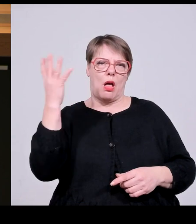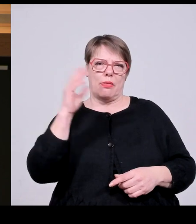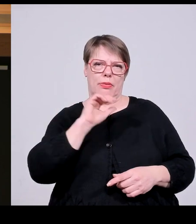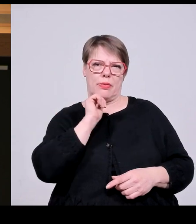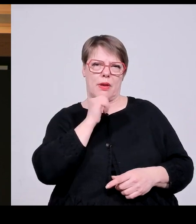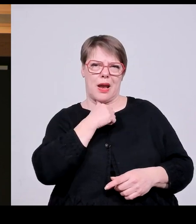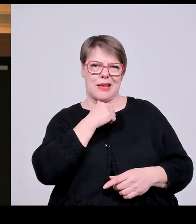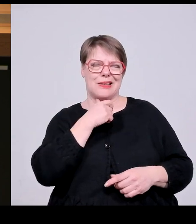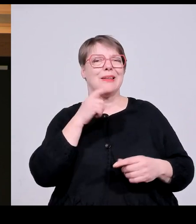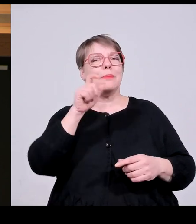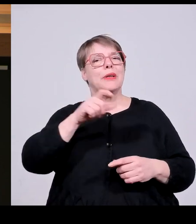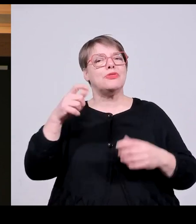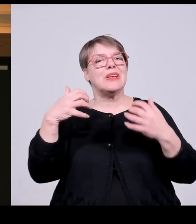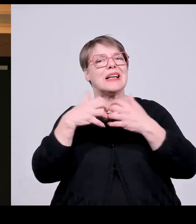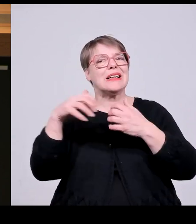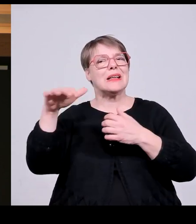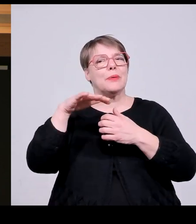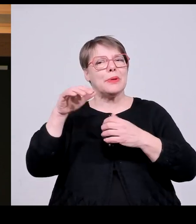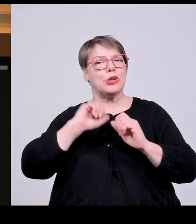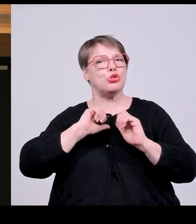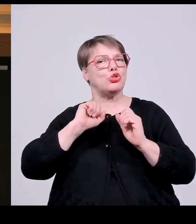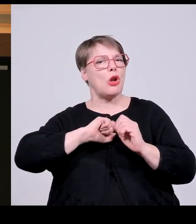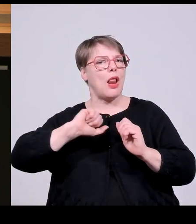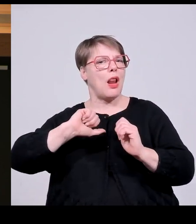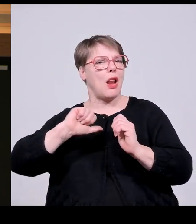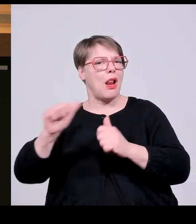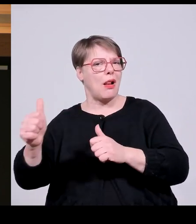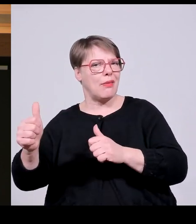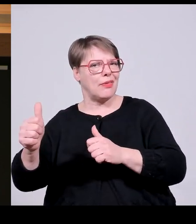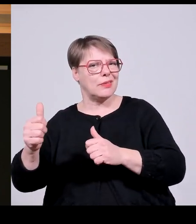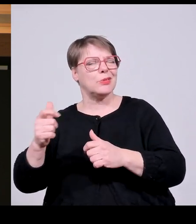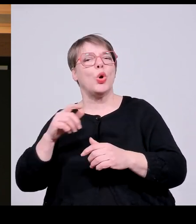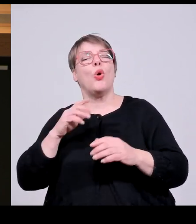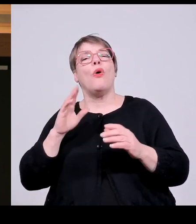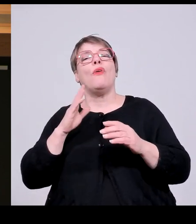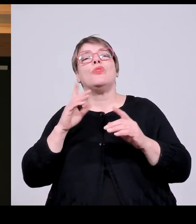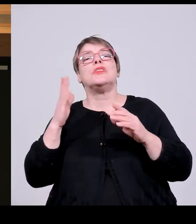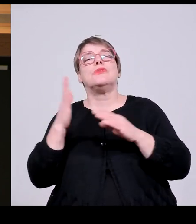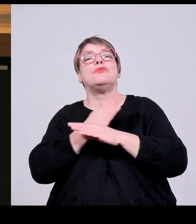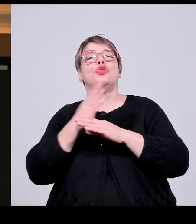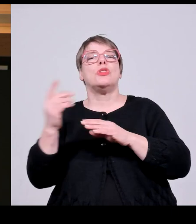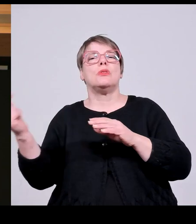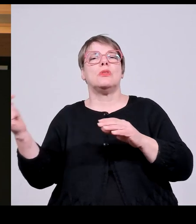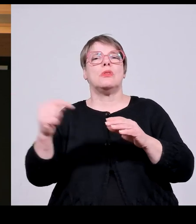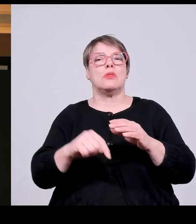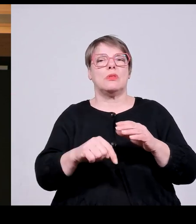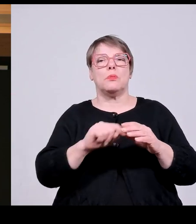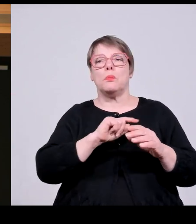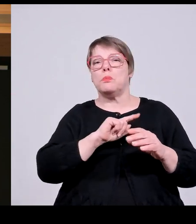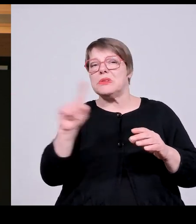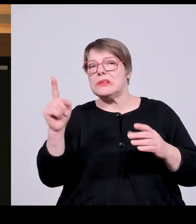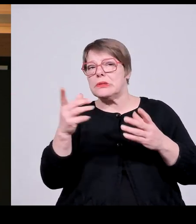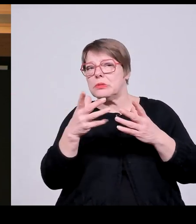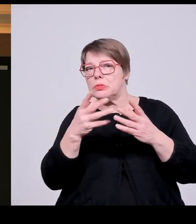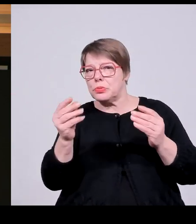Tempelhofer Feld ist durch Volksgesetz geschützt. Ohne einen neuen Volksentscheid sind für uns die Finger vom Feld zu lassen.